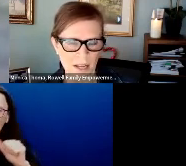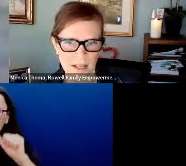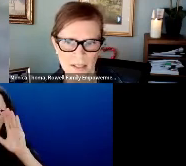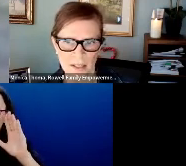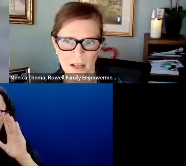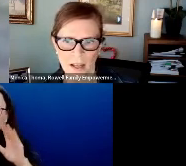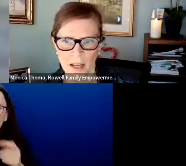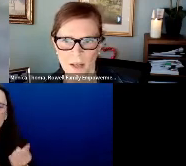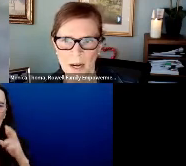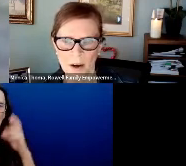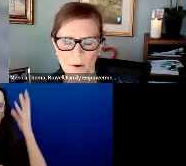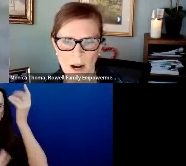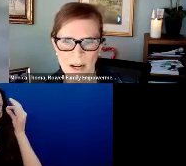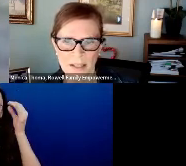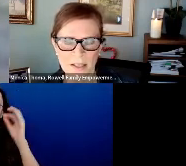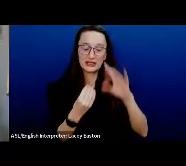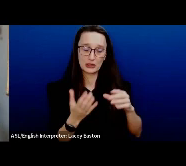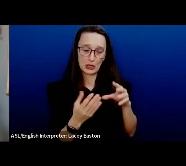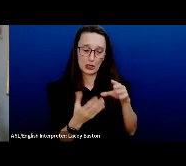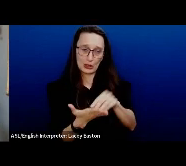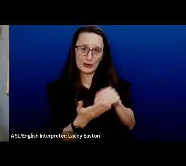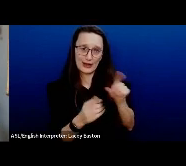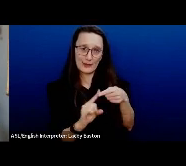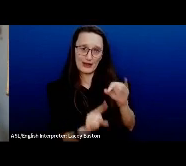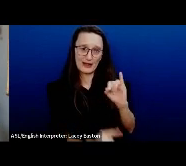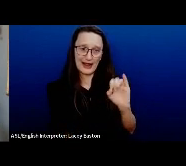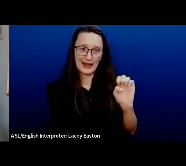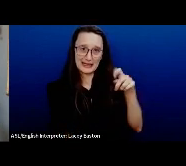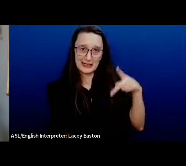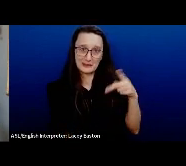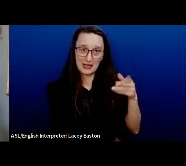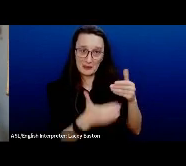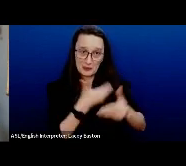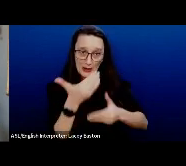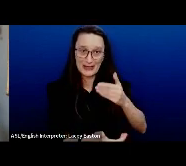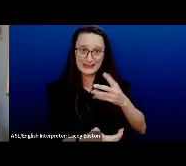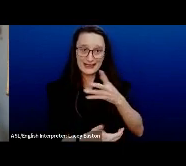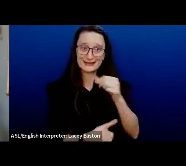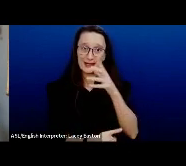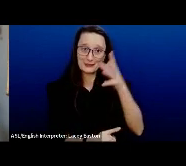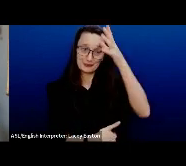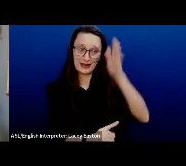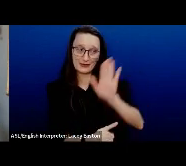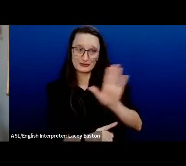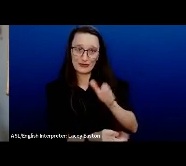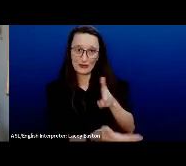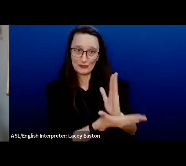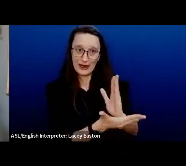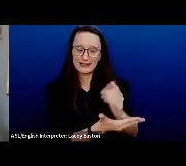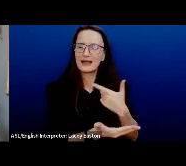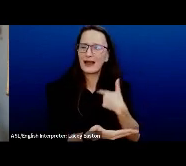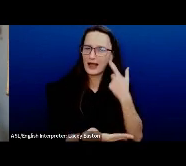proceso del IEP y los derechos de los padres, he encontrado una de las mejores maneras para la participación y